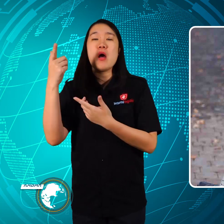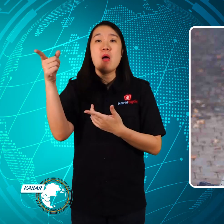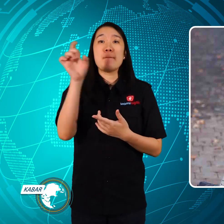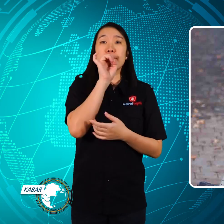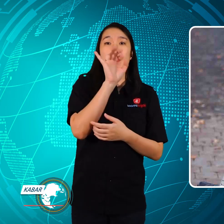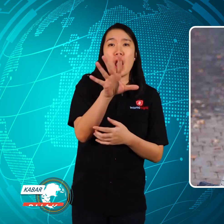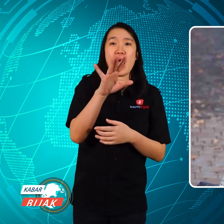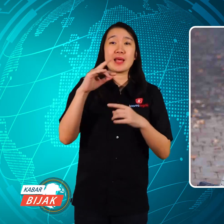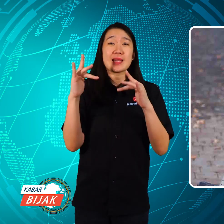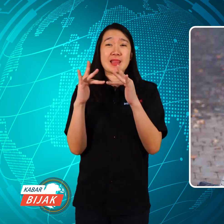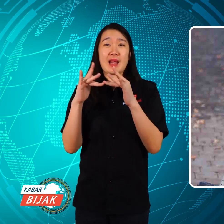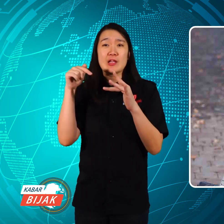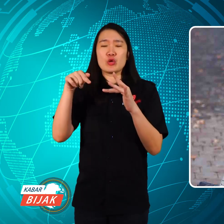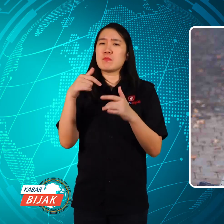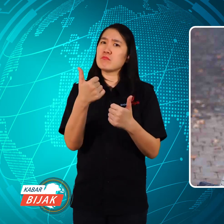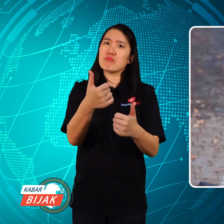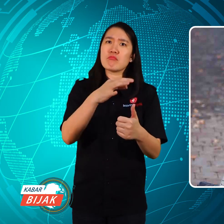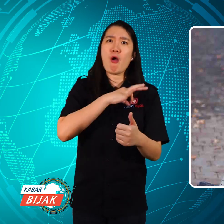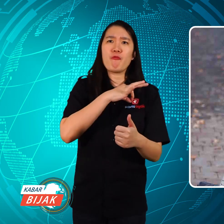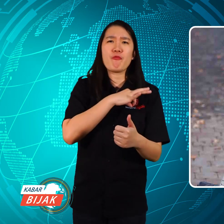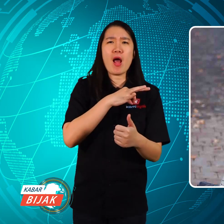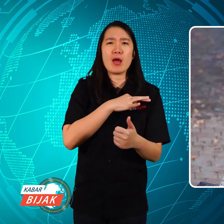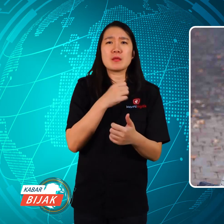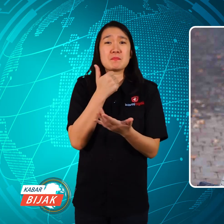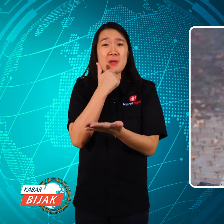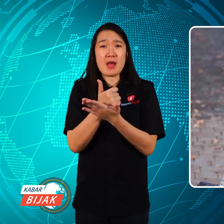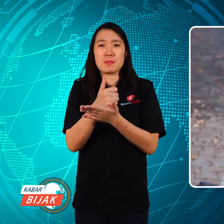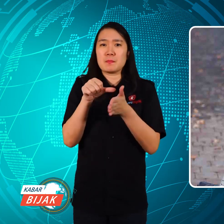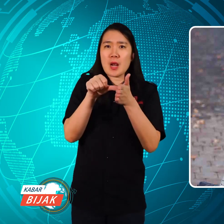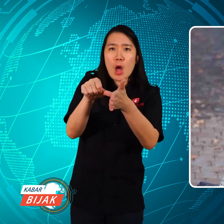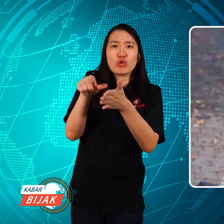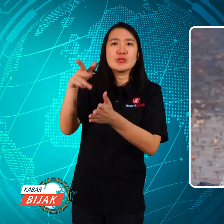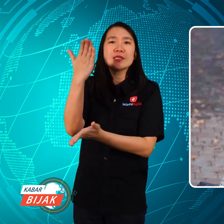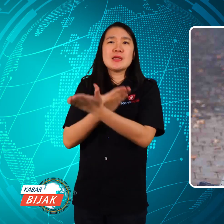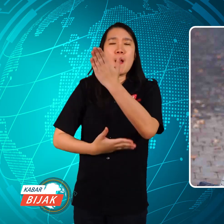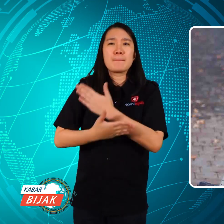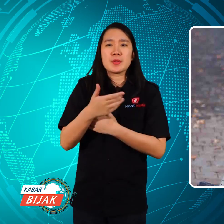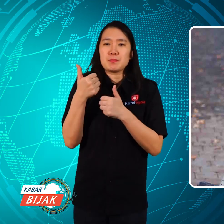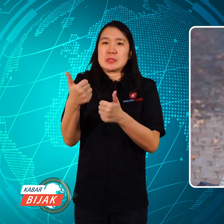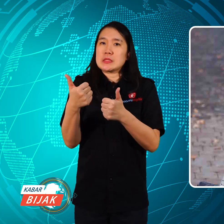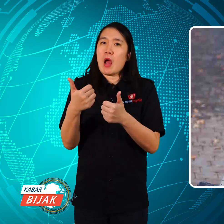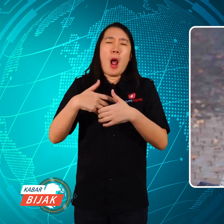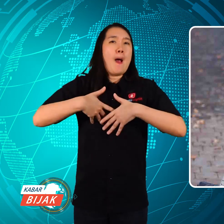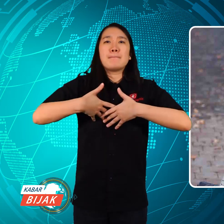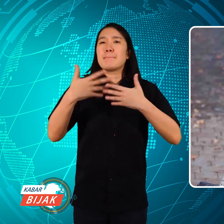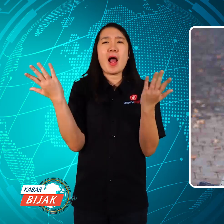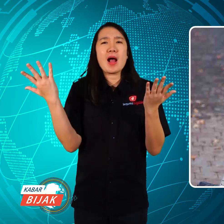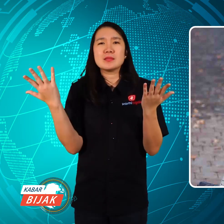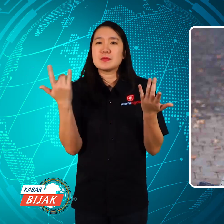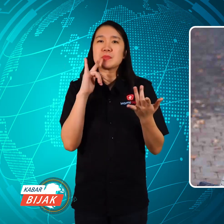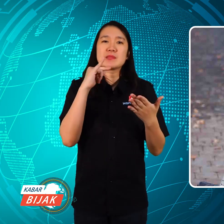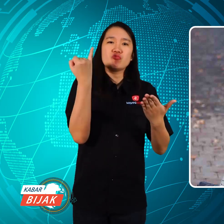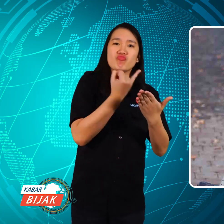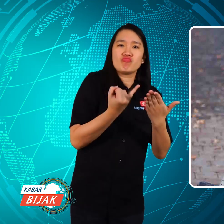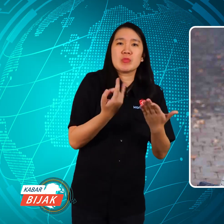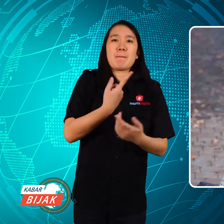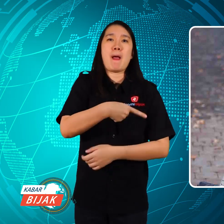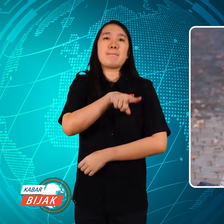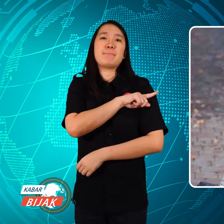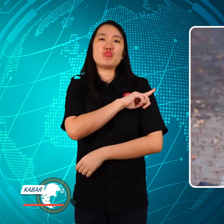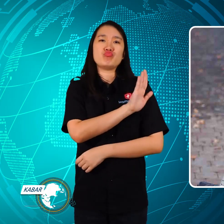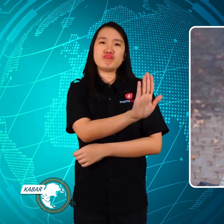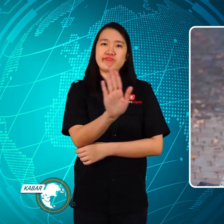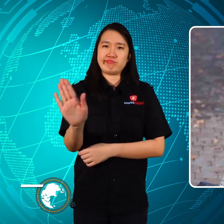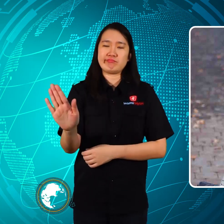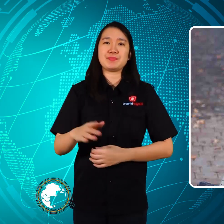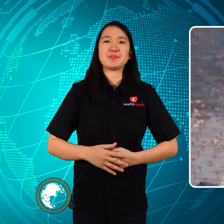Dia mengatakan bahwa internet sangat bermanfaat dan benar-benar membantu Disabilitas bisa apa saja untuk berkarya.